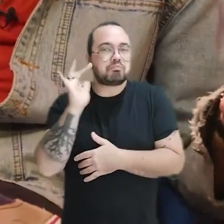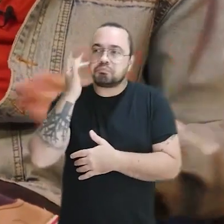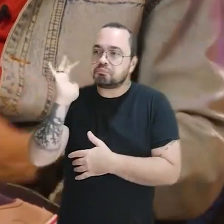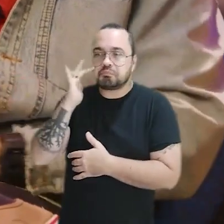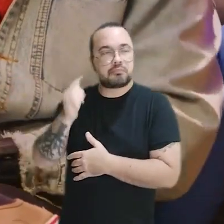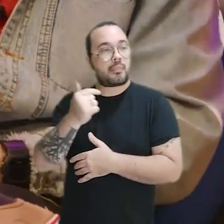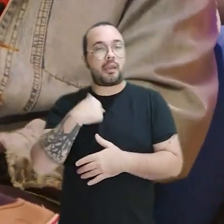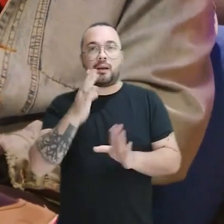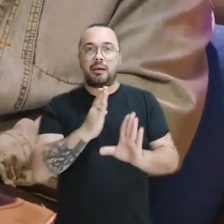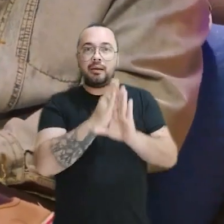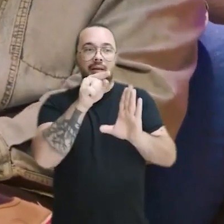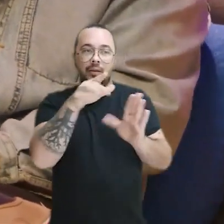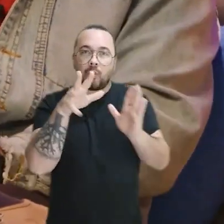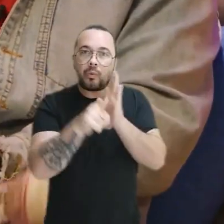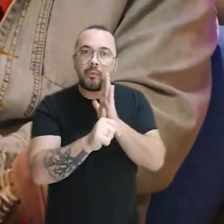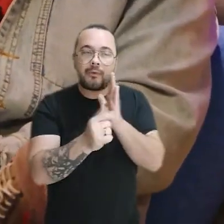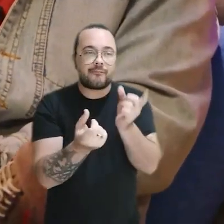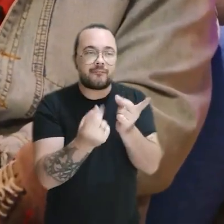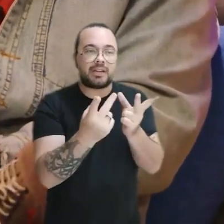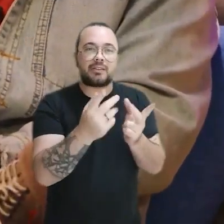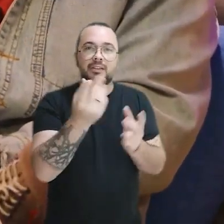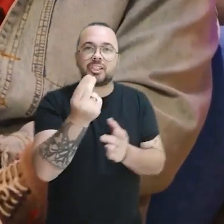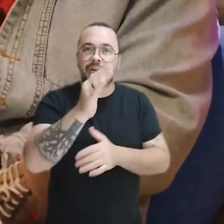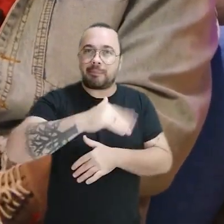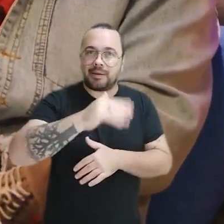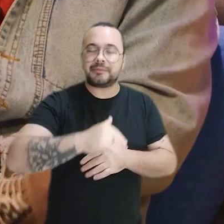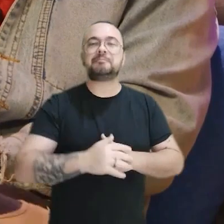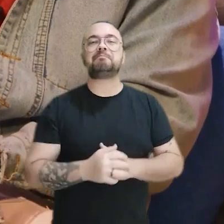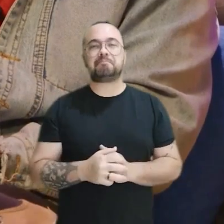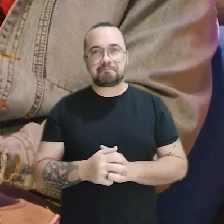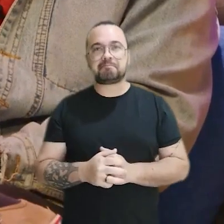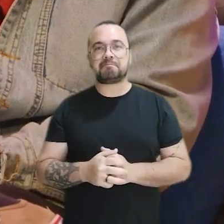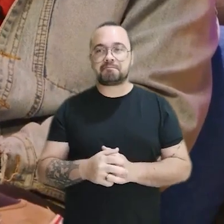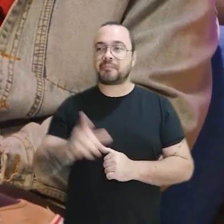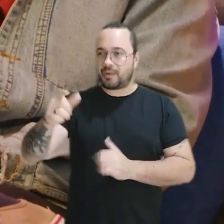Aí no fim, a gente descobriu que ele roubou o livro e vendeu mais barato, cara. - Olha isso, cara. E aí você assinou pra mim, você falou assim,